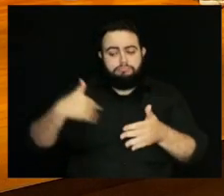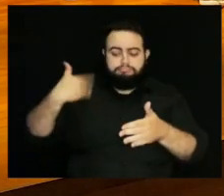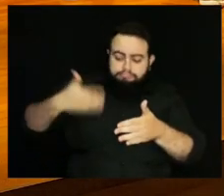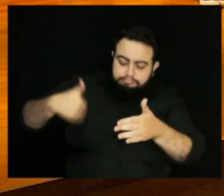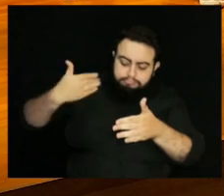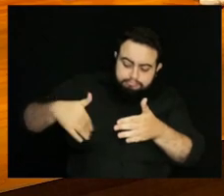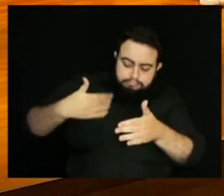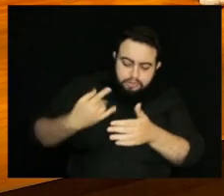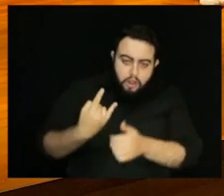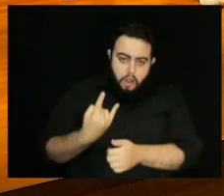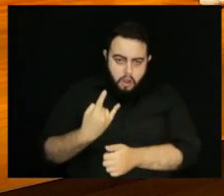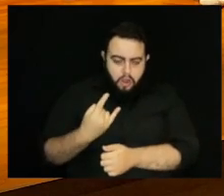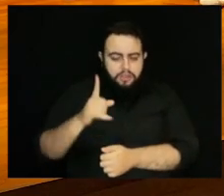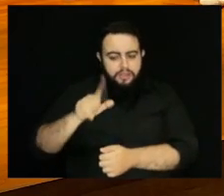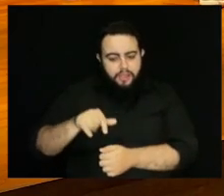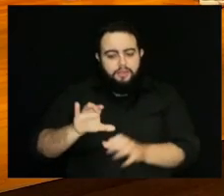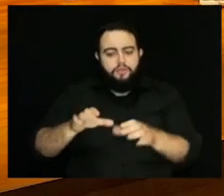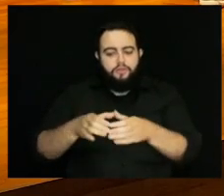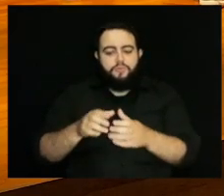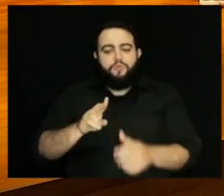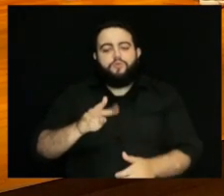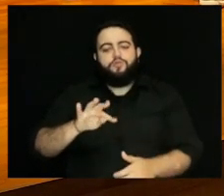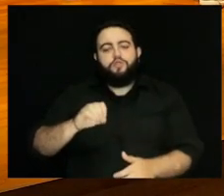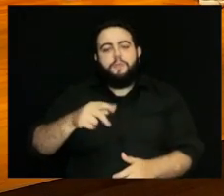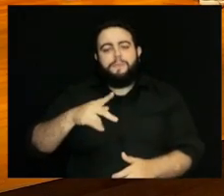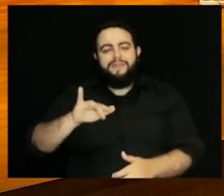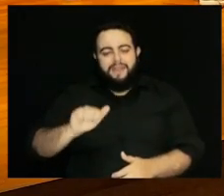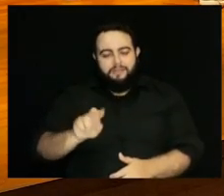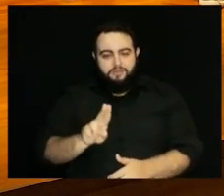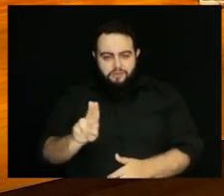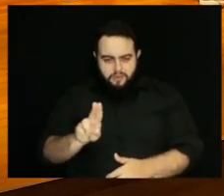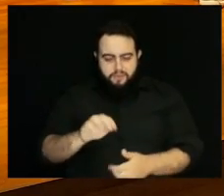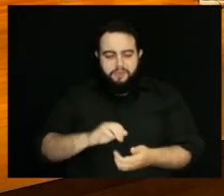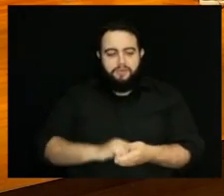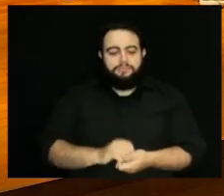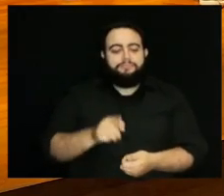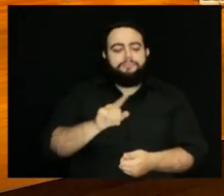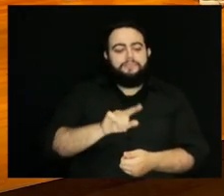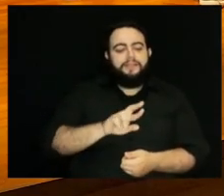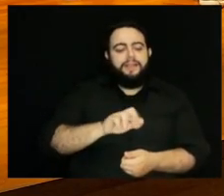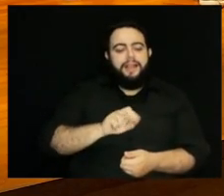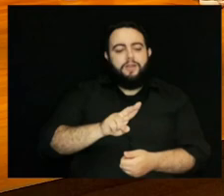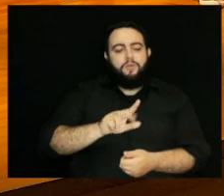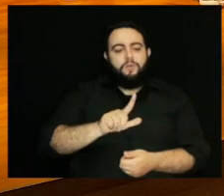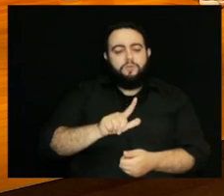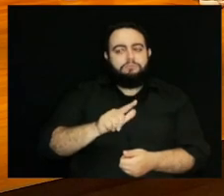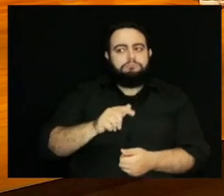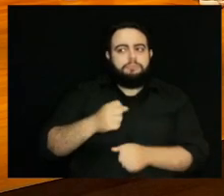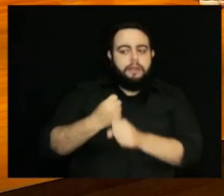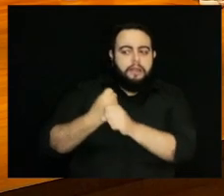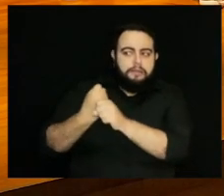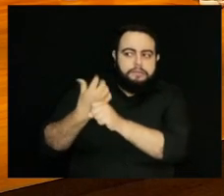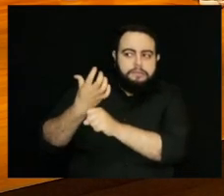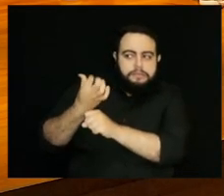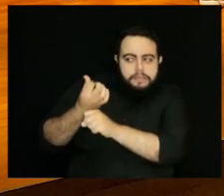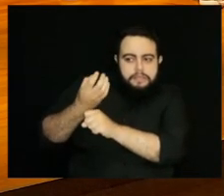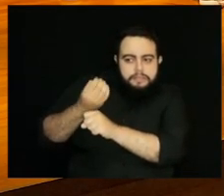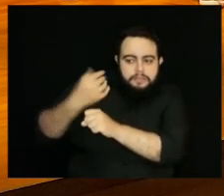que era Utopia, o Raul Ellwanger vinha desde os anos 60 lá, dos festivais, mas depois ele teve